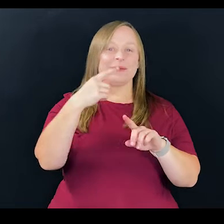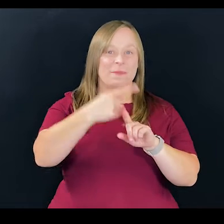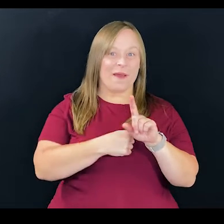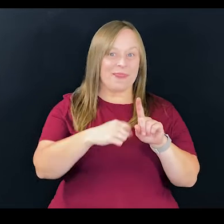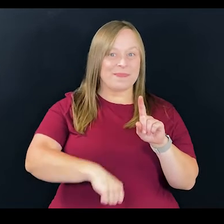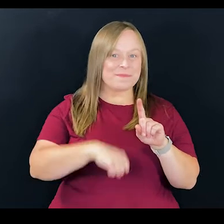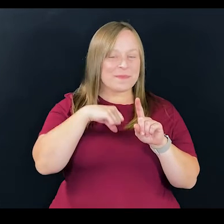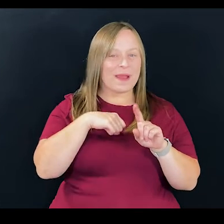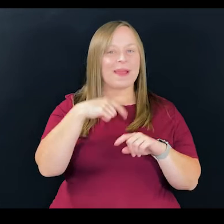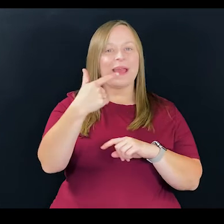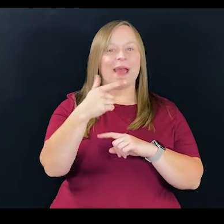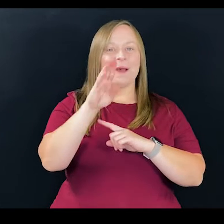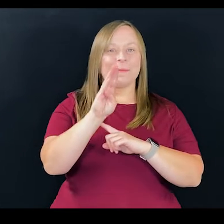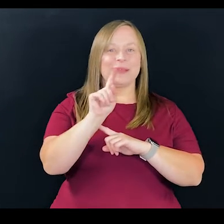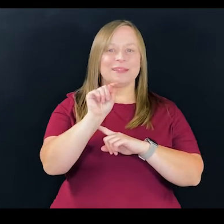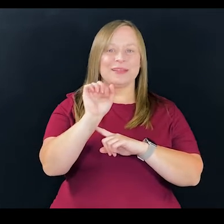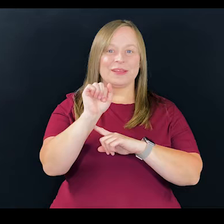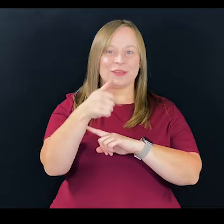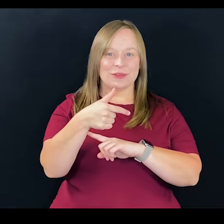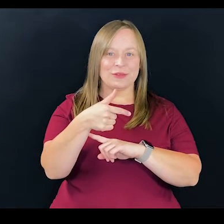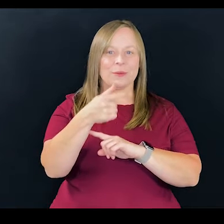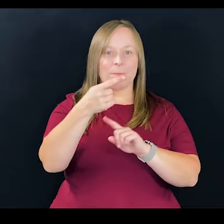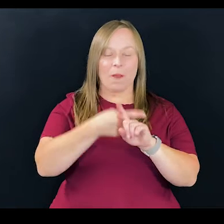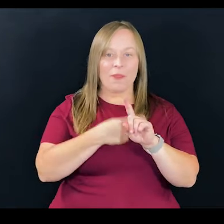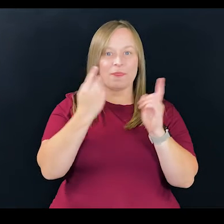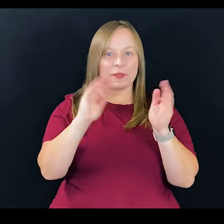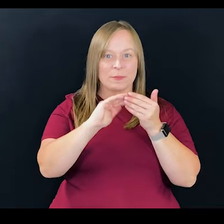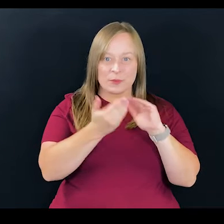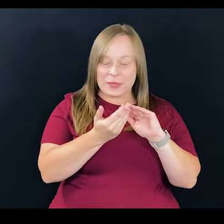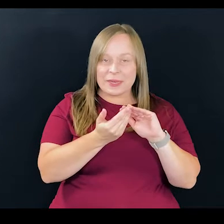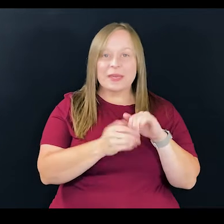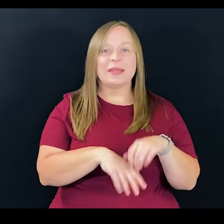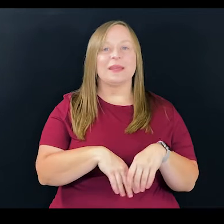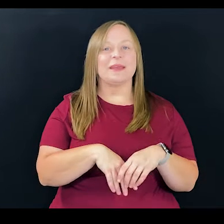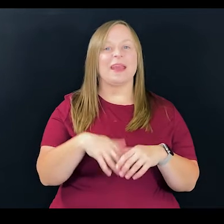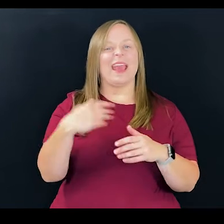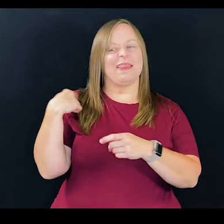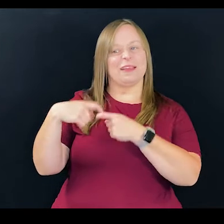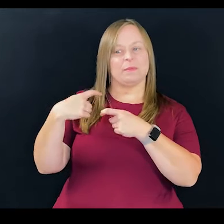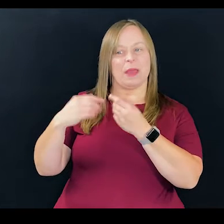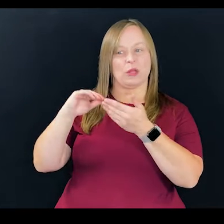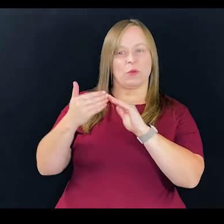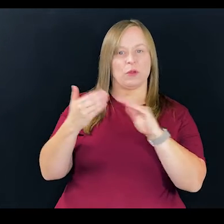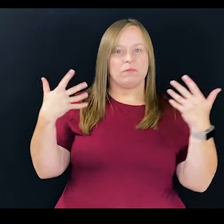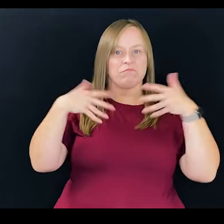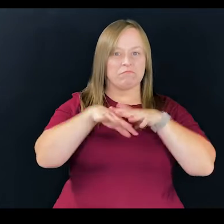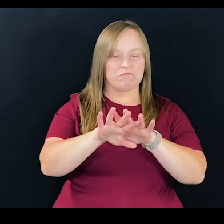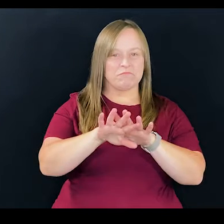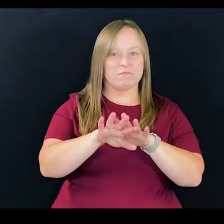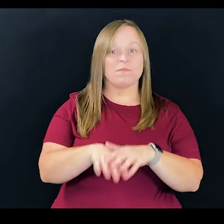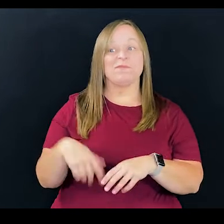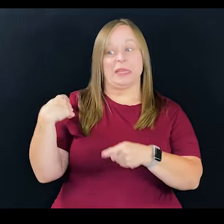así que hoy queremos hablar sobre la comunidad LGBTQ y la comunidad hispana.